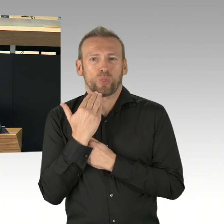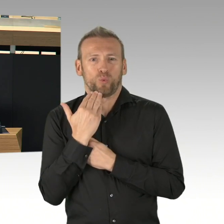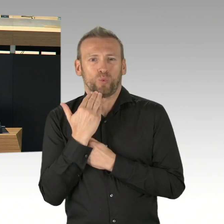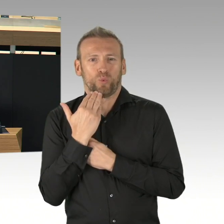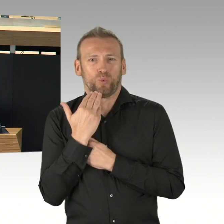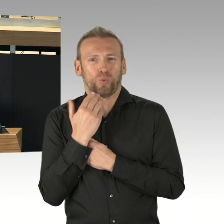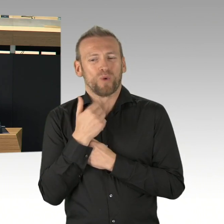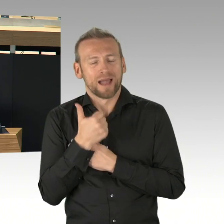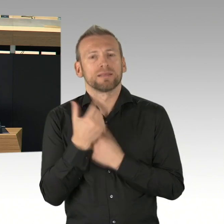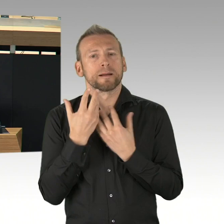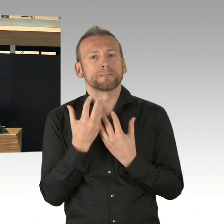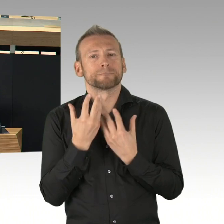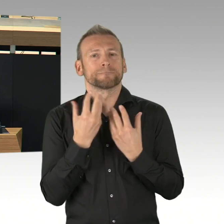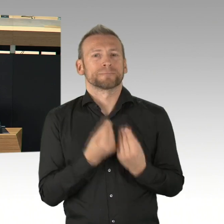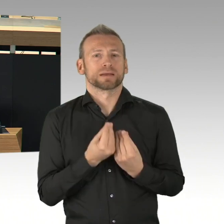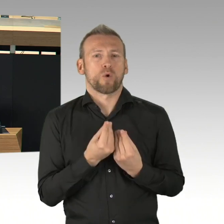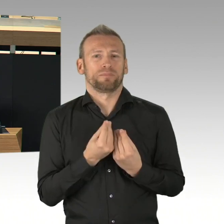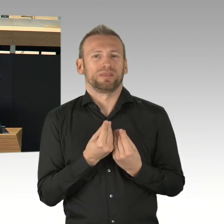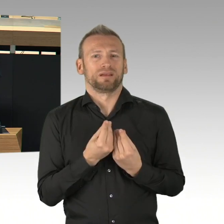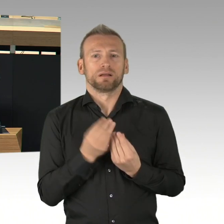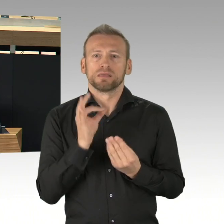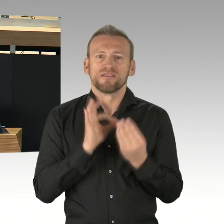Der Mietspiegel wird auch nicht wieder eintreten,